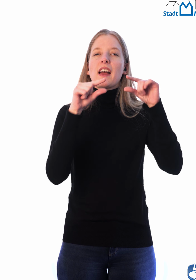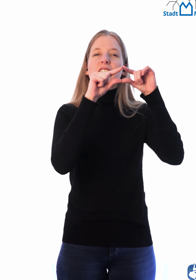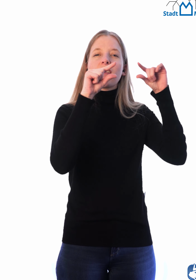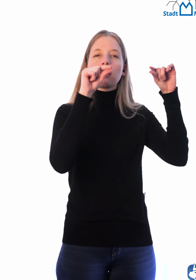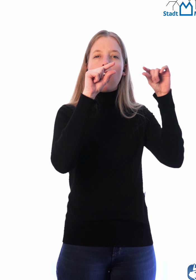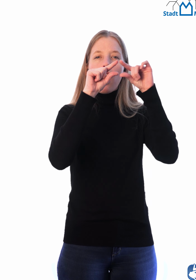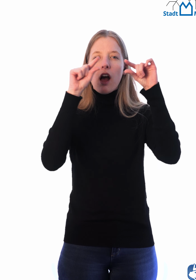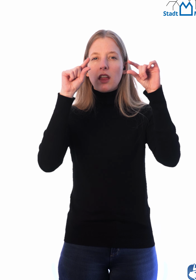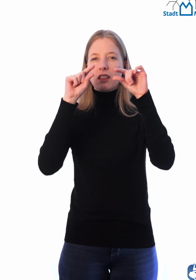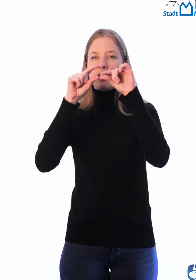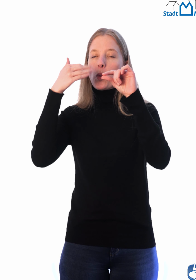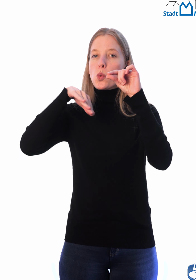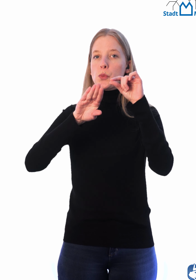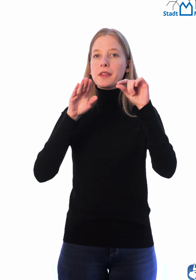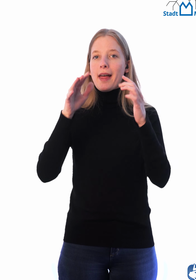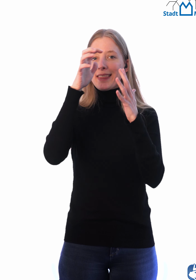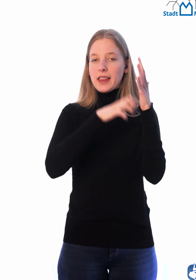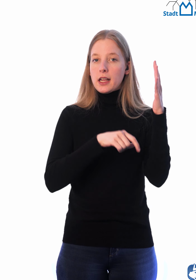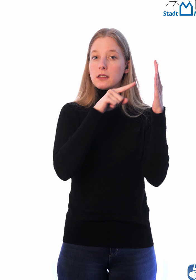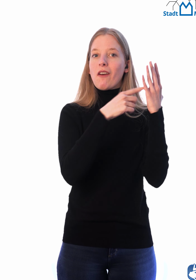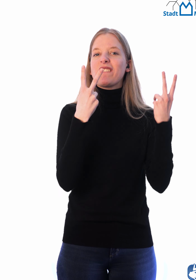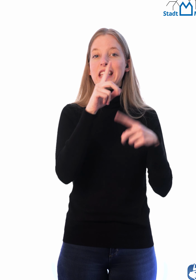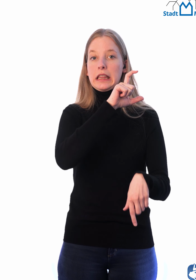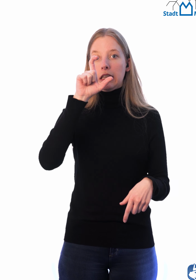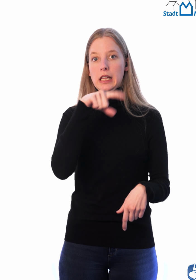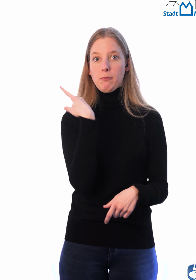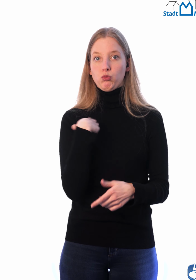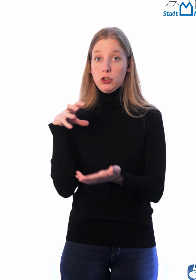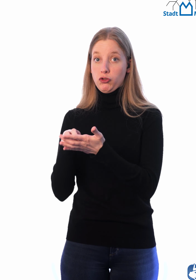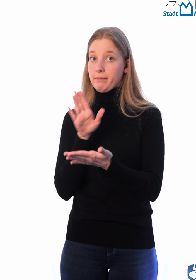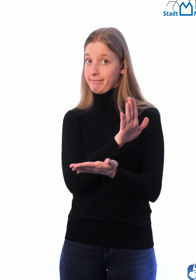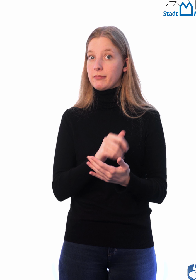in den Quadraten unter dem Text.